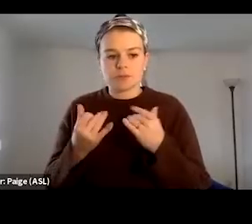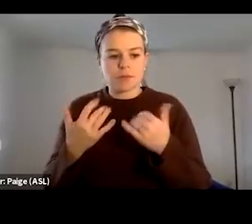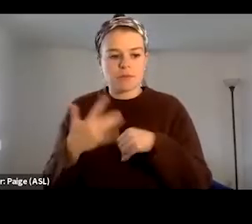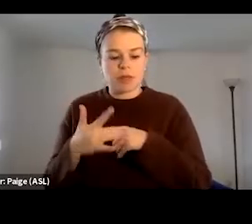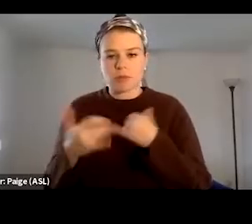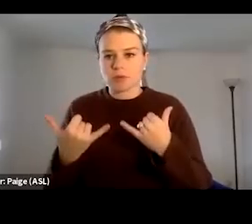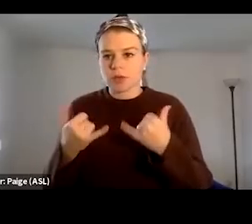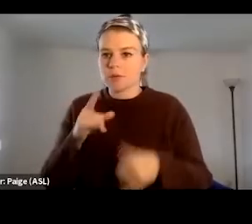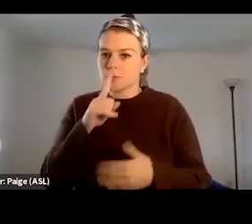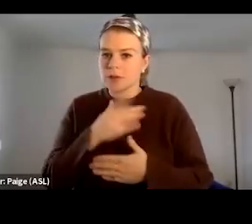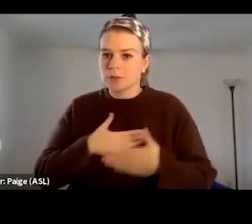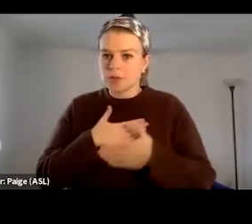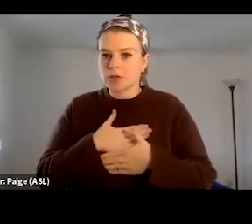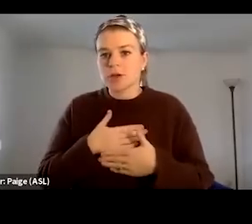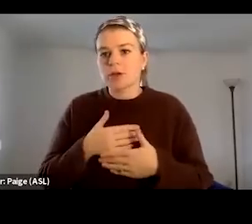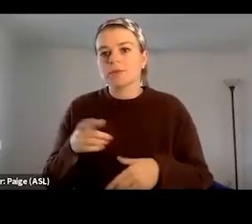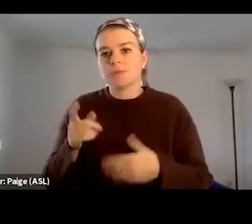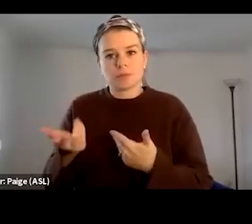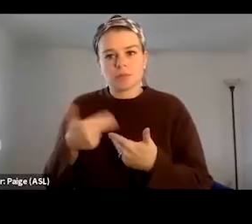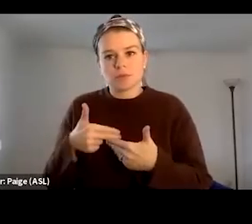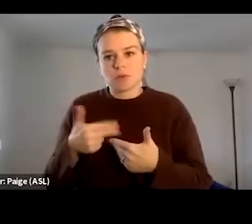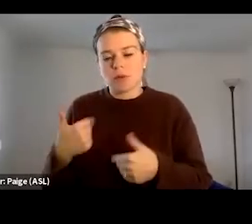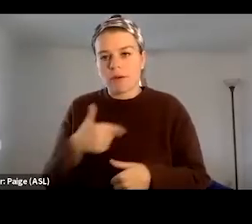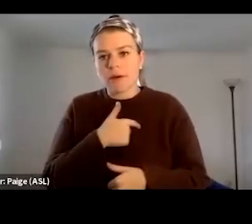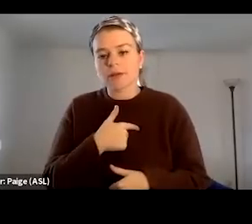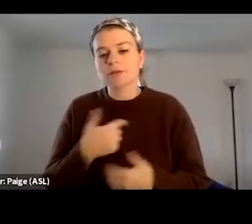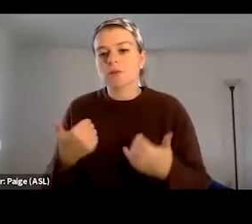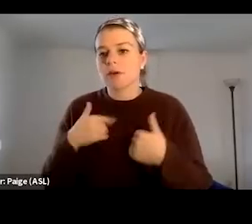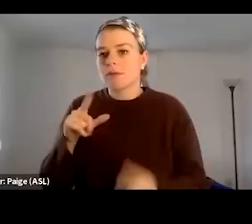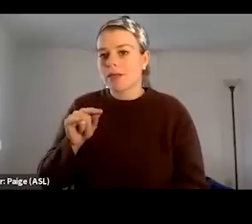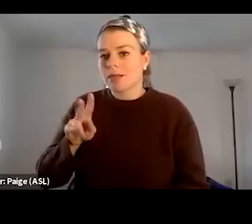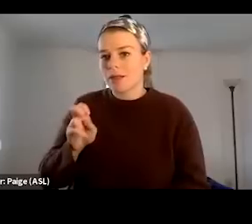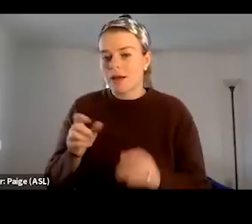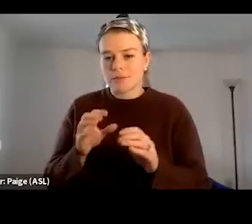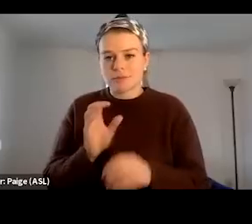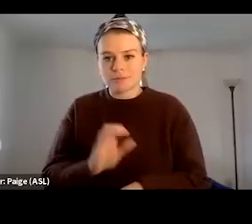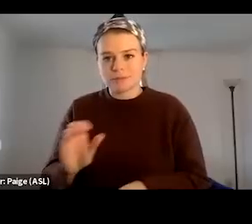así que apreciamos que se unan a nosotros. También tenemos transcripción en vivo de un subtitulador humano,